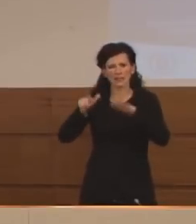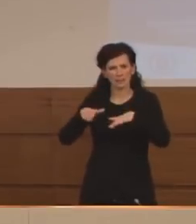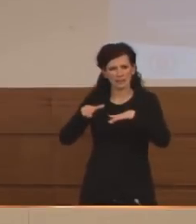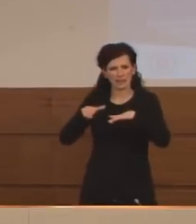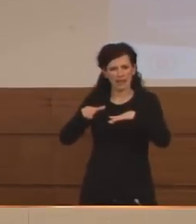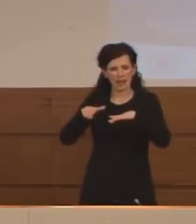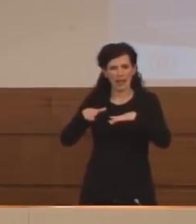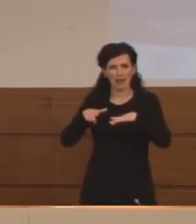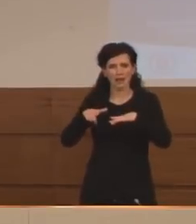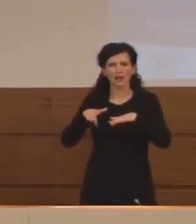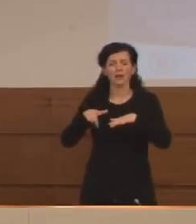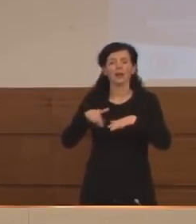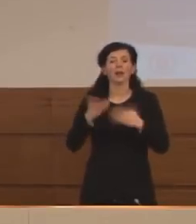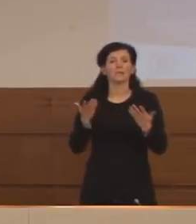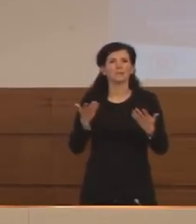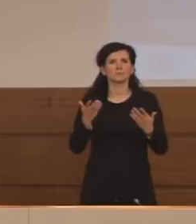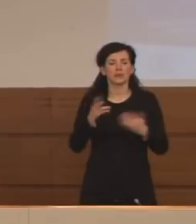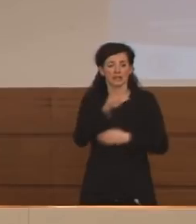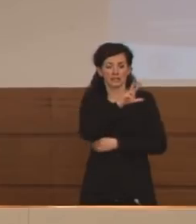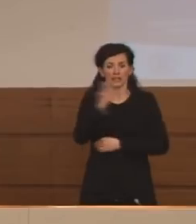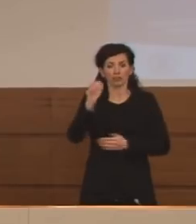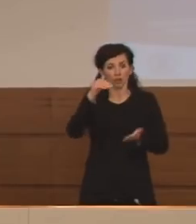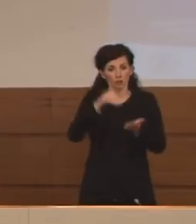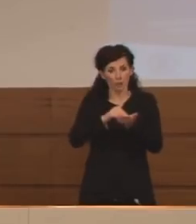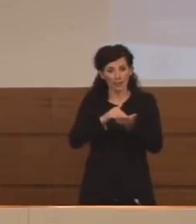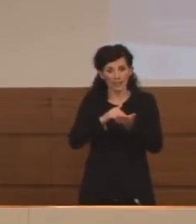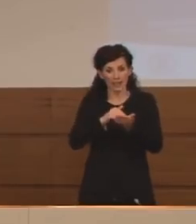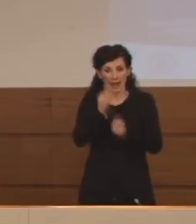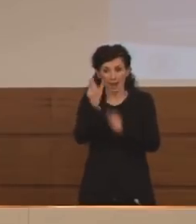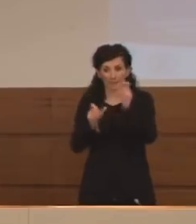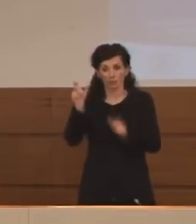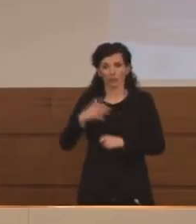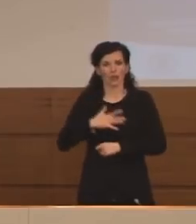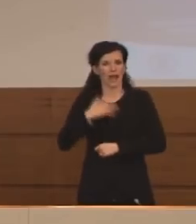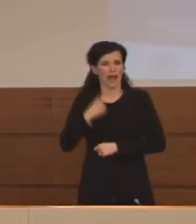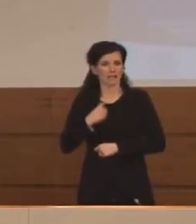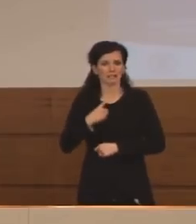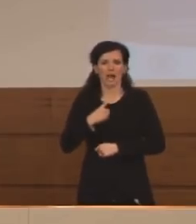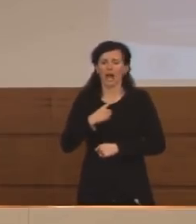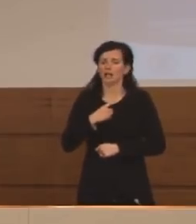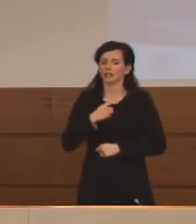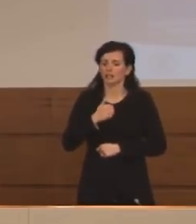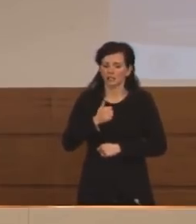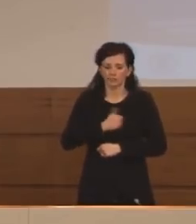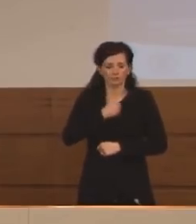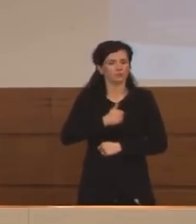Per complessivamente 300.000 anziani non autosufficienti. E parliamo soltanto di quelli non autosufficienti.